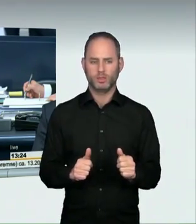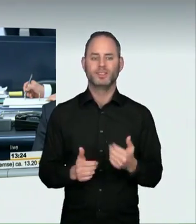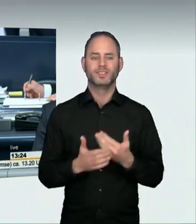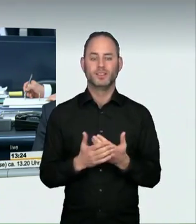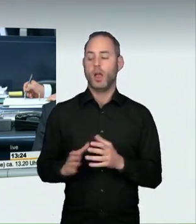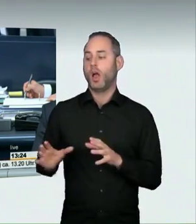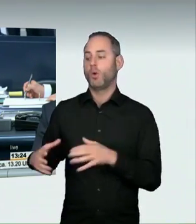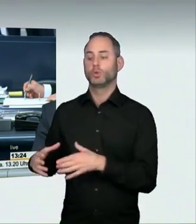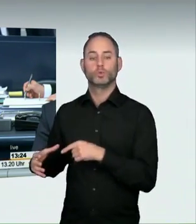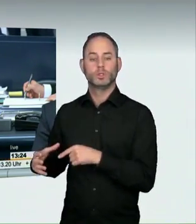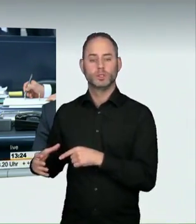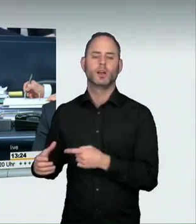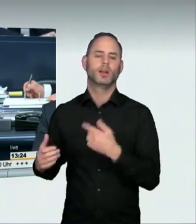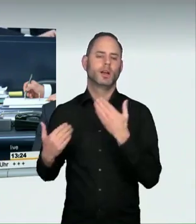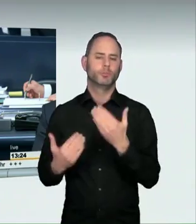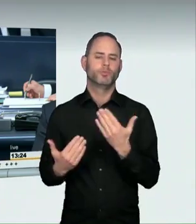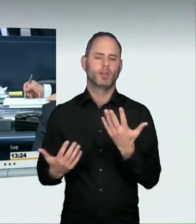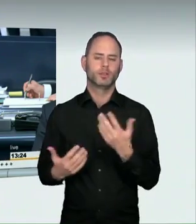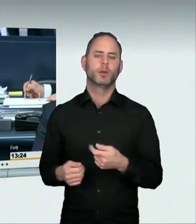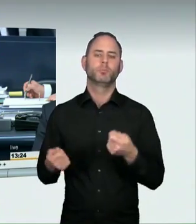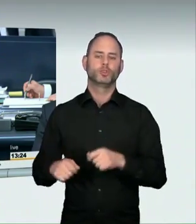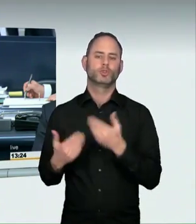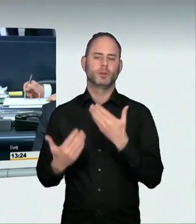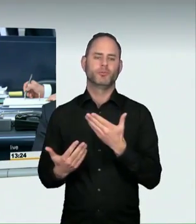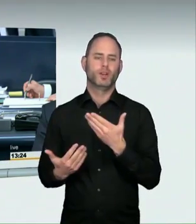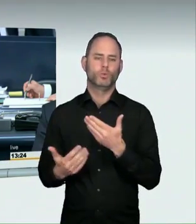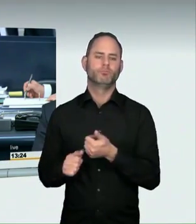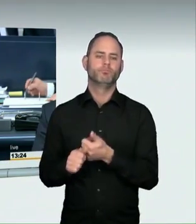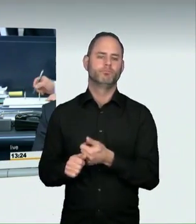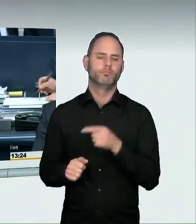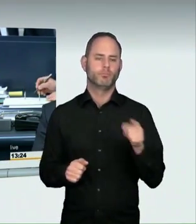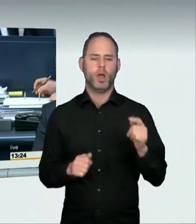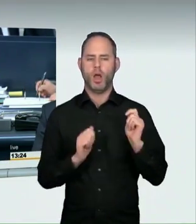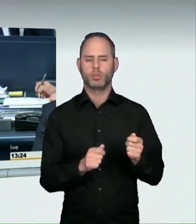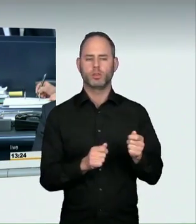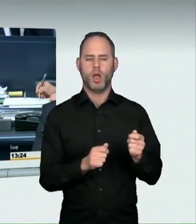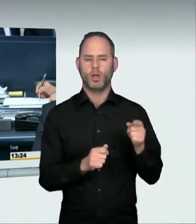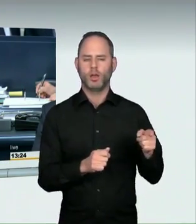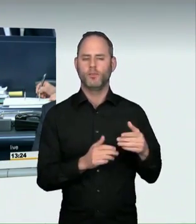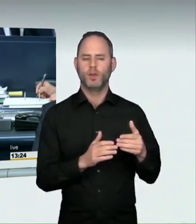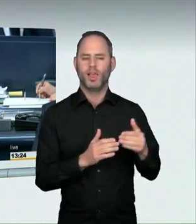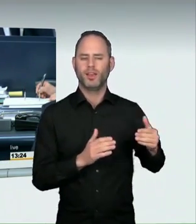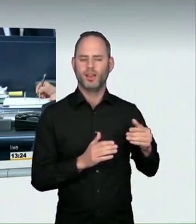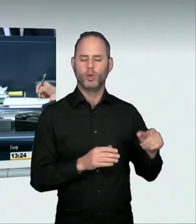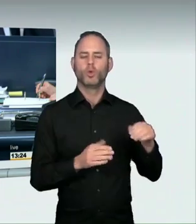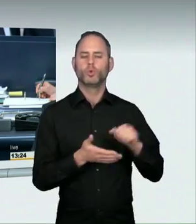den Antrag der Fraktion Die Linke auf Drucksache 18/9123 abzulehnen.